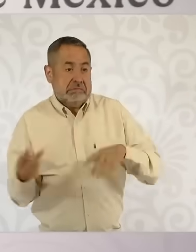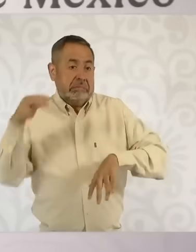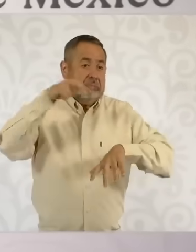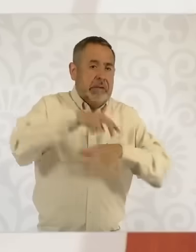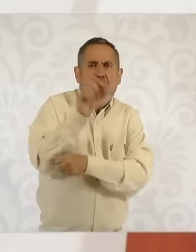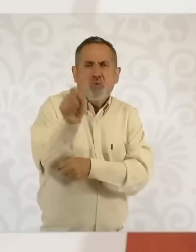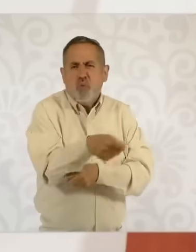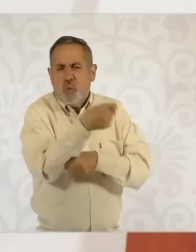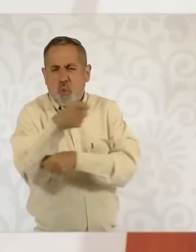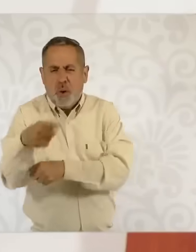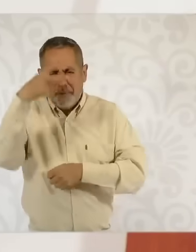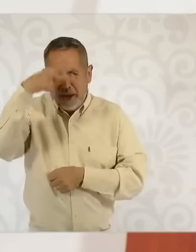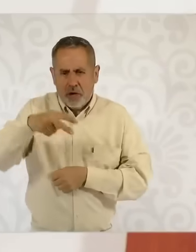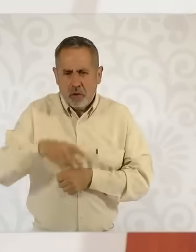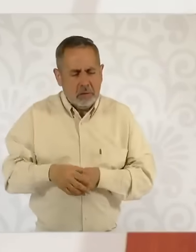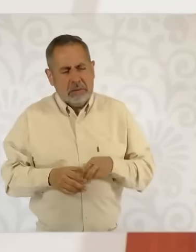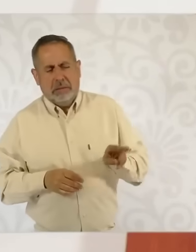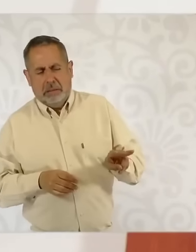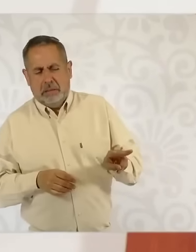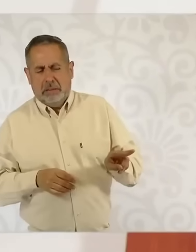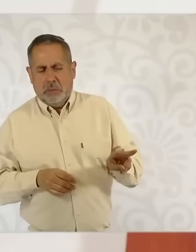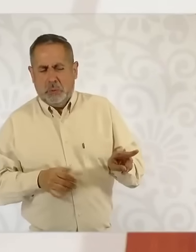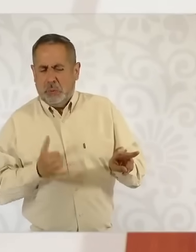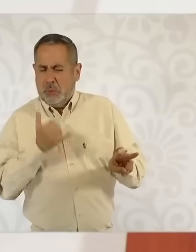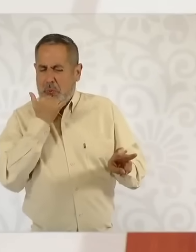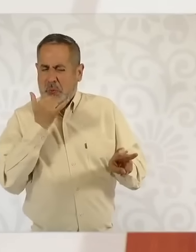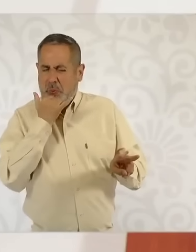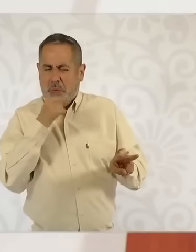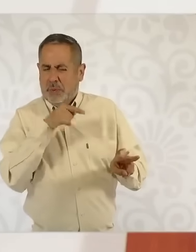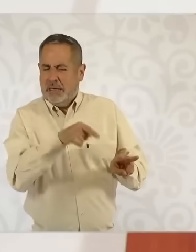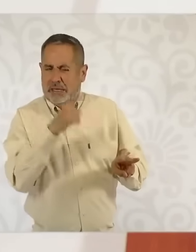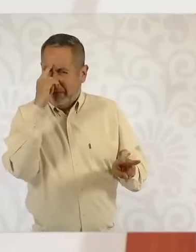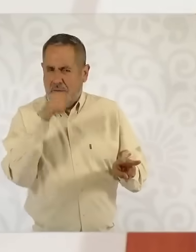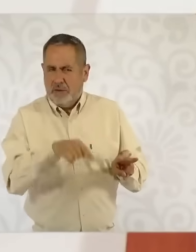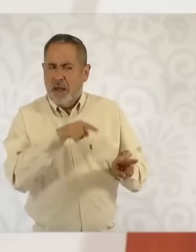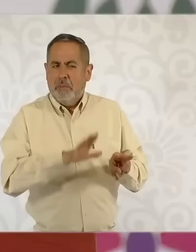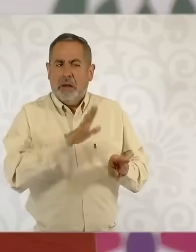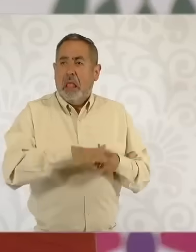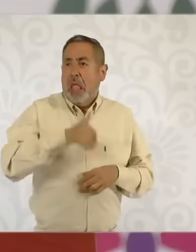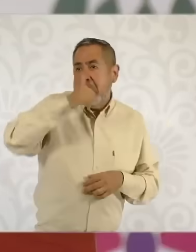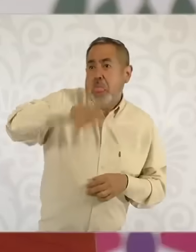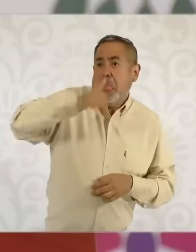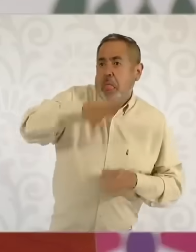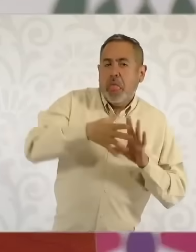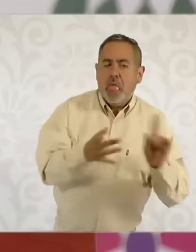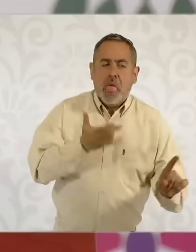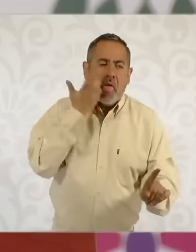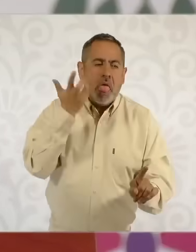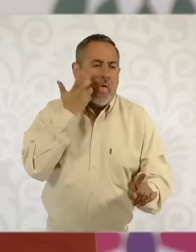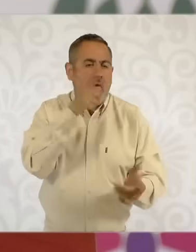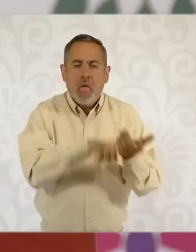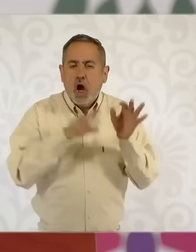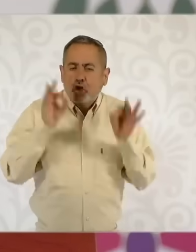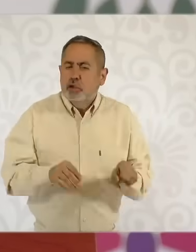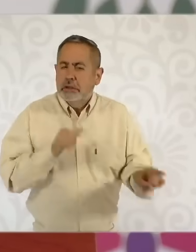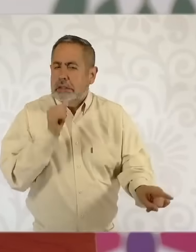que yo dije "Tal cual parecen más eh provocaciones que otro tipo de acciones